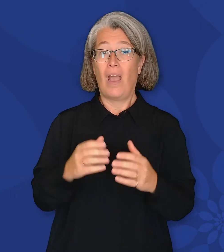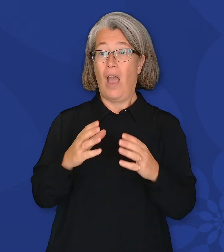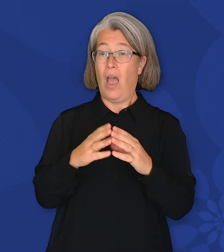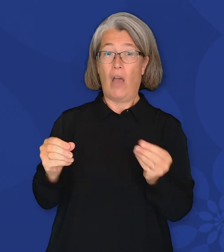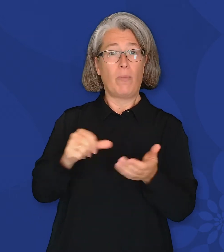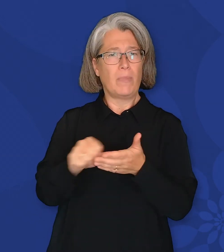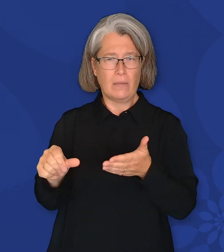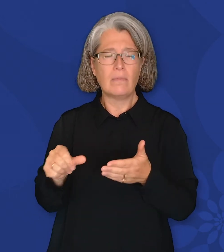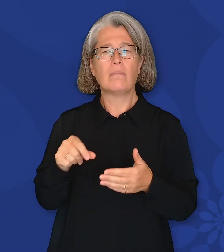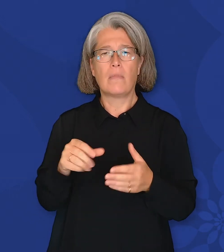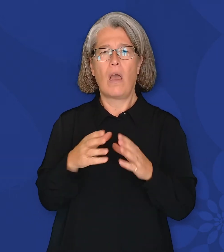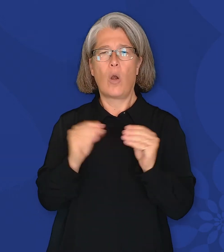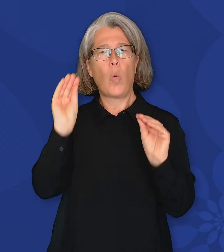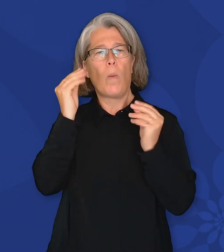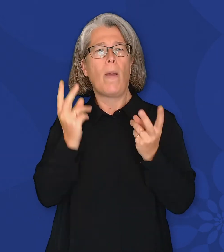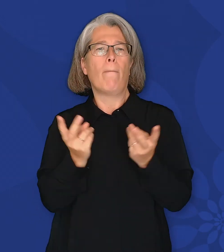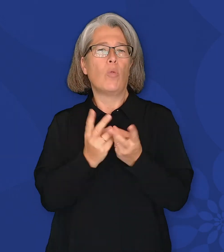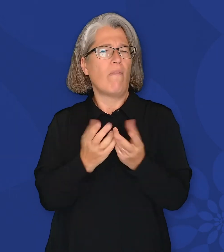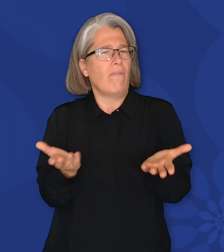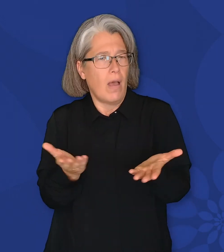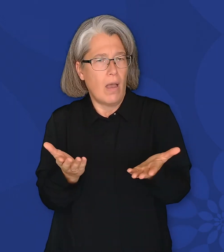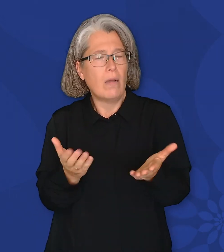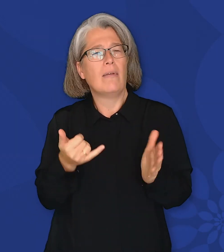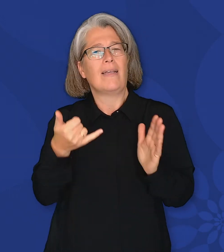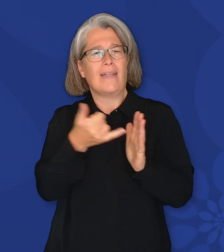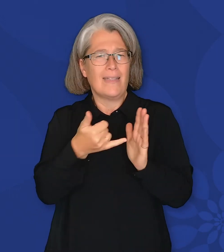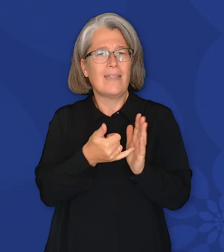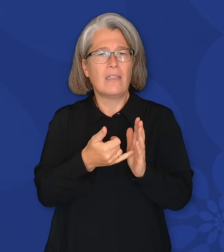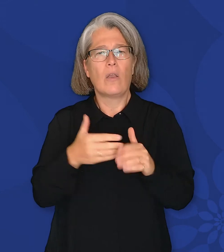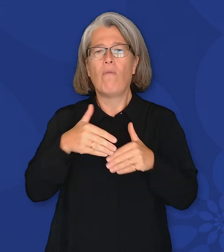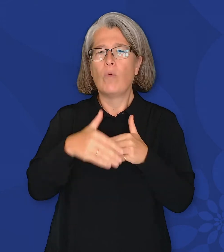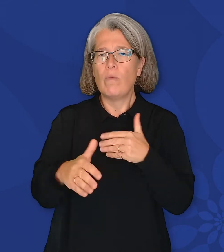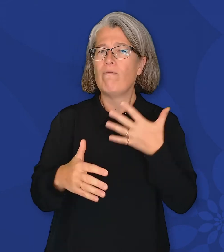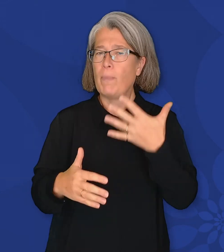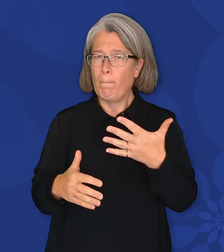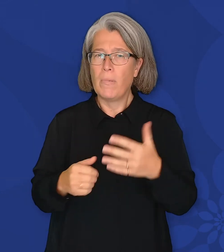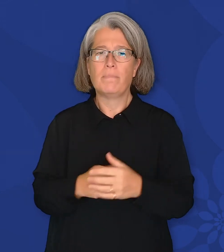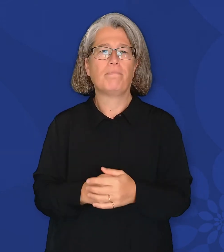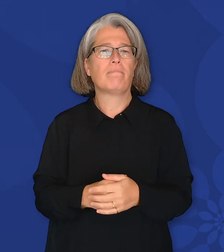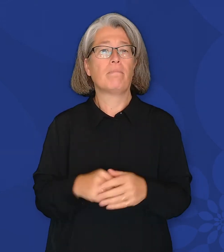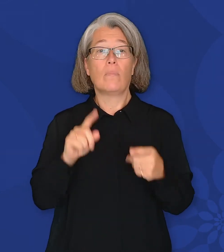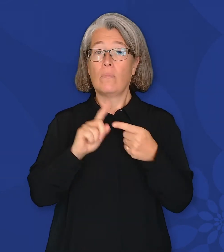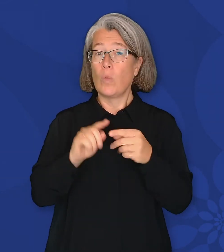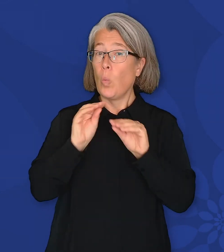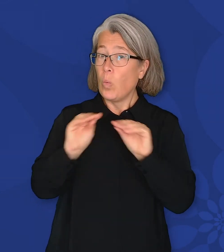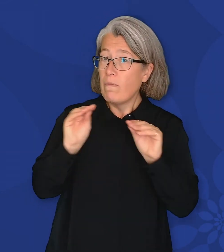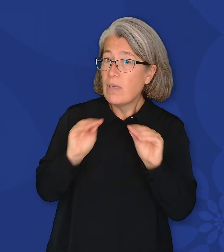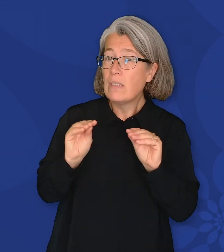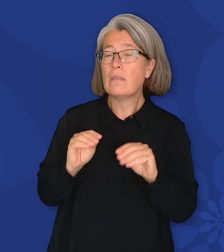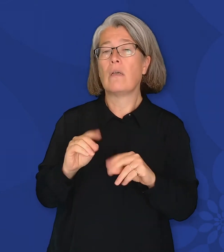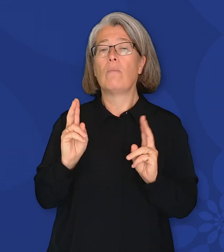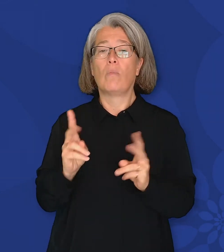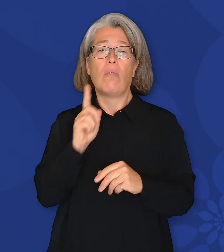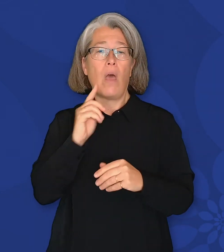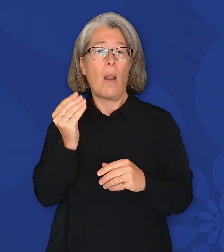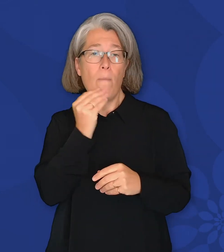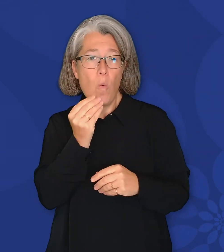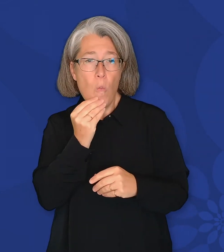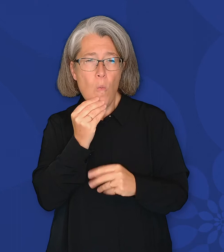Avgiftsfriheten omfattar framöver undervisningen och den dagliga måltiden -